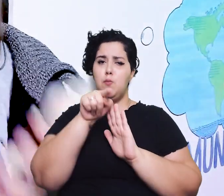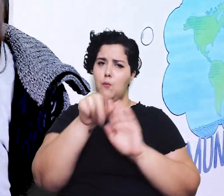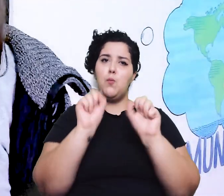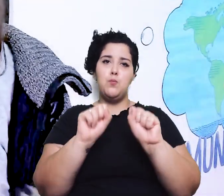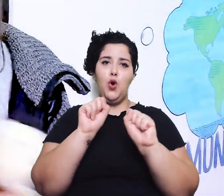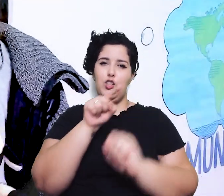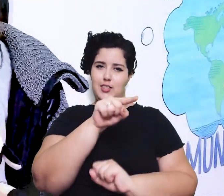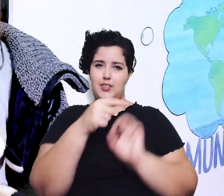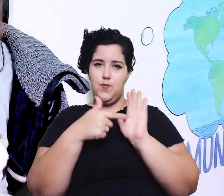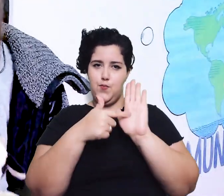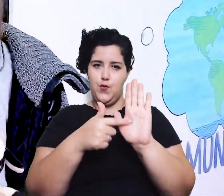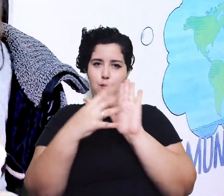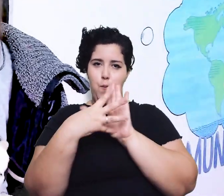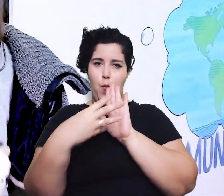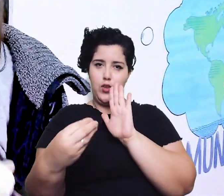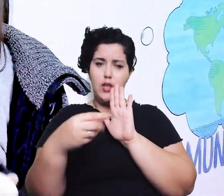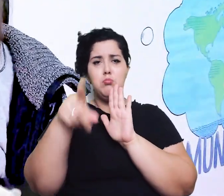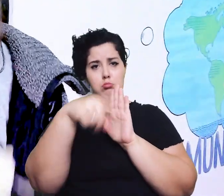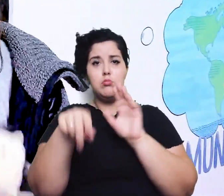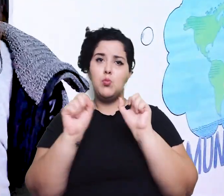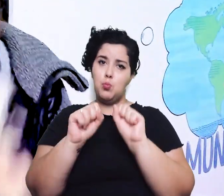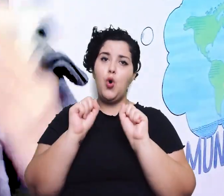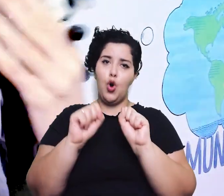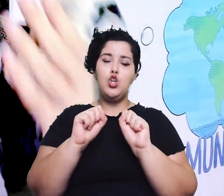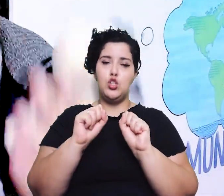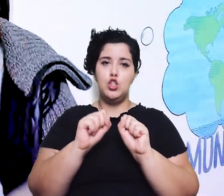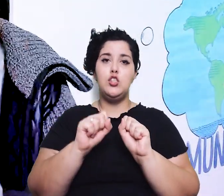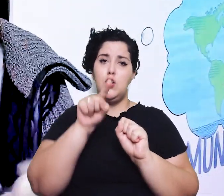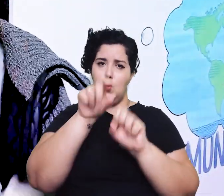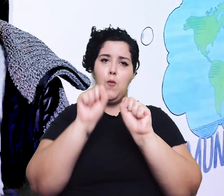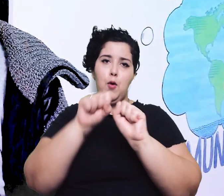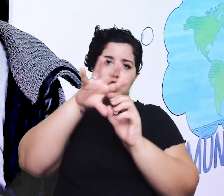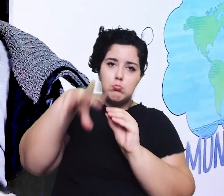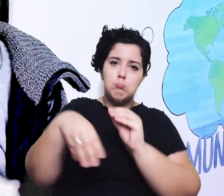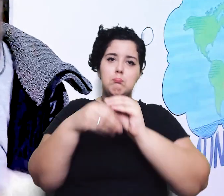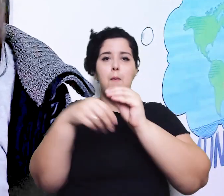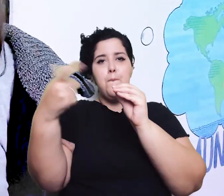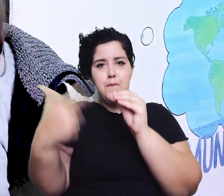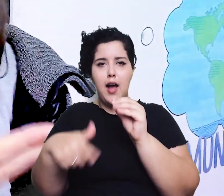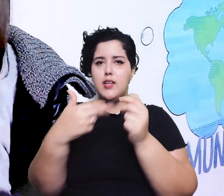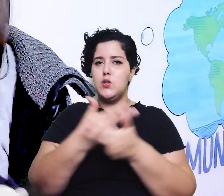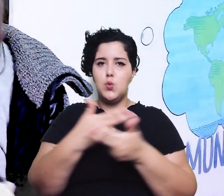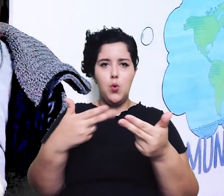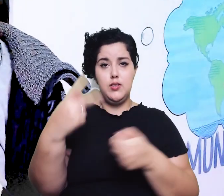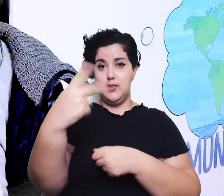pode utilizar o modelo que eu deixei pra vocês, se você quiser coloque coisas a mais nele, assim como eu coloquei aqui no